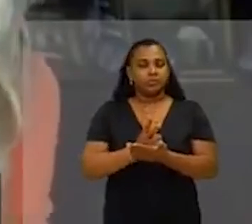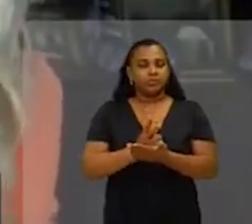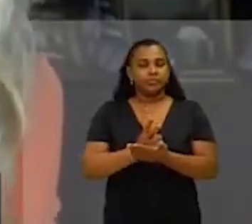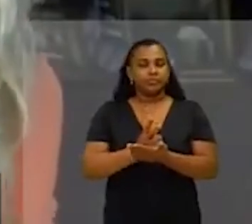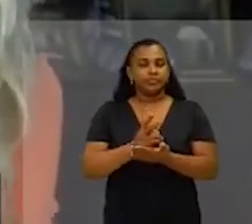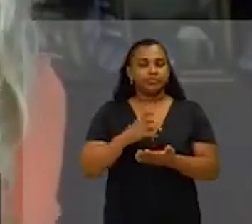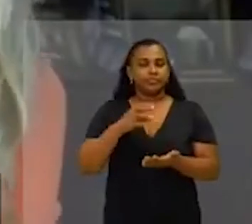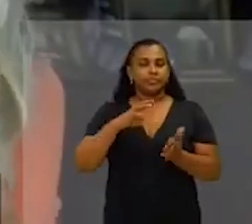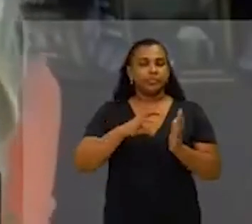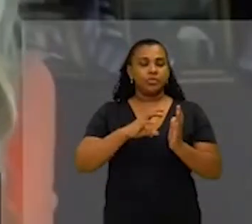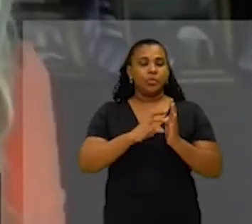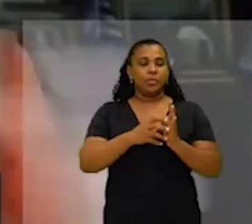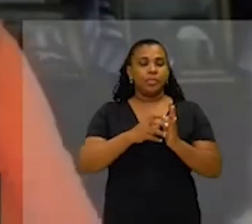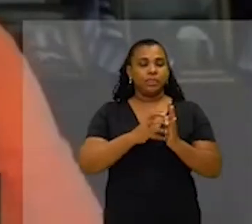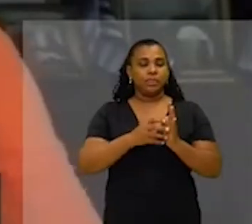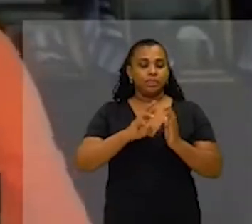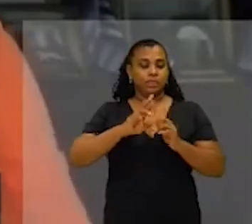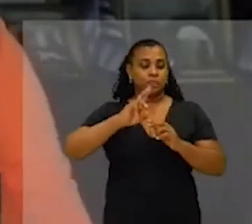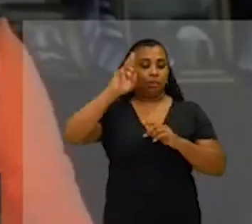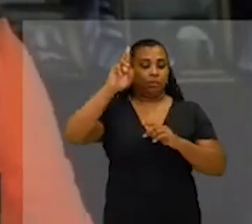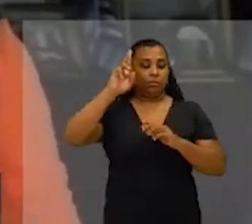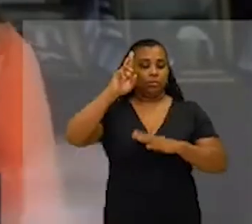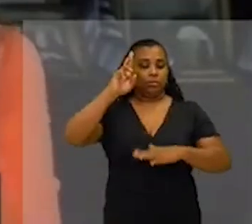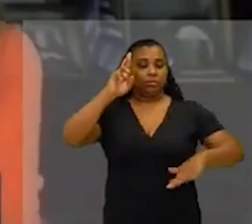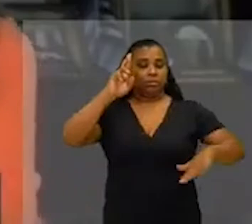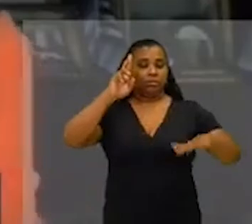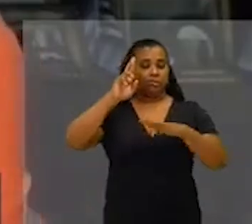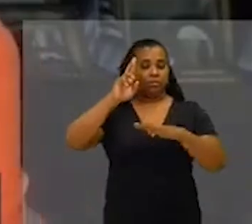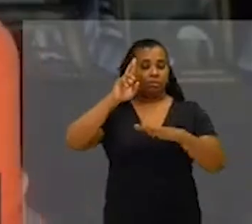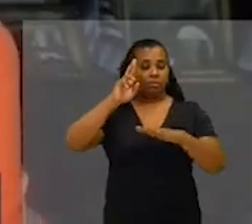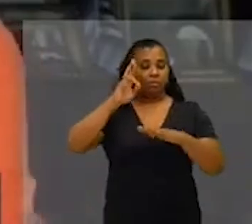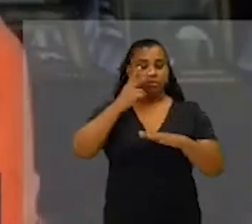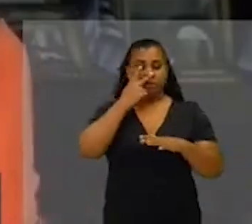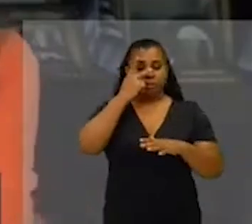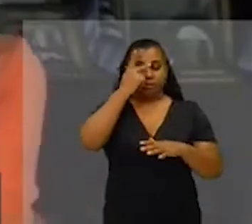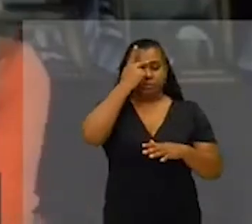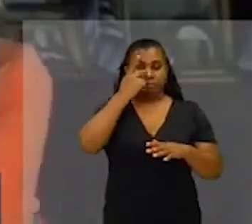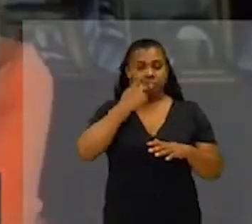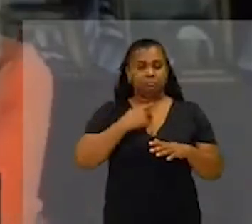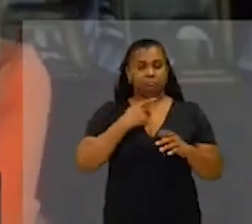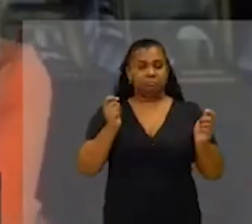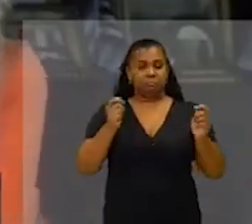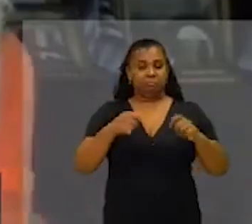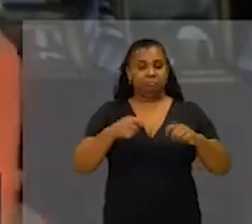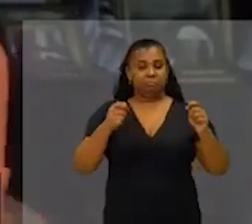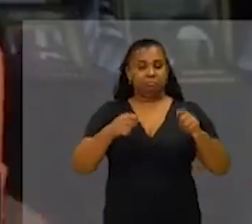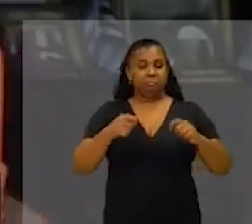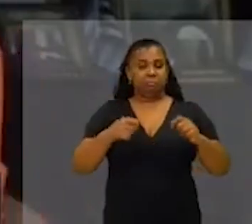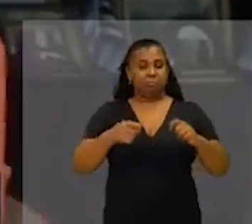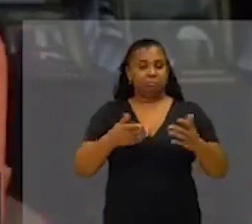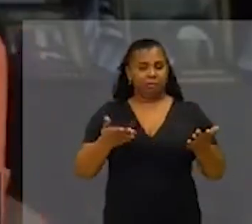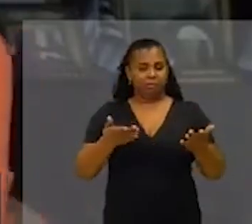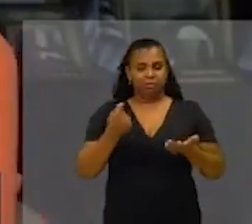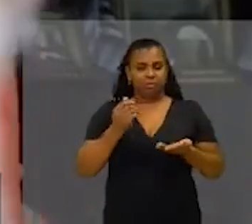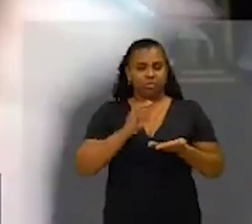sobre as vestes da Autonomia das agremiações porque esse recurso que é recebido em dobro